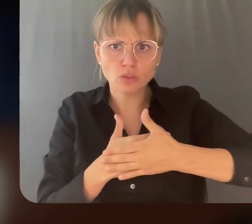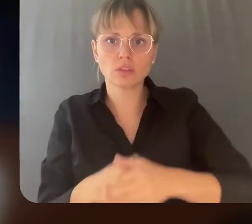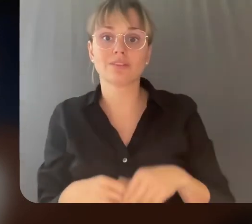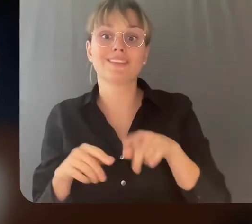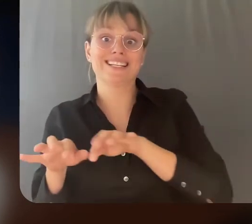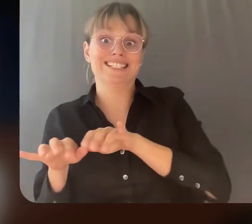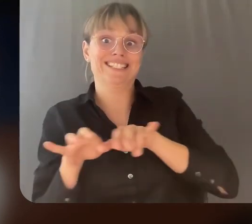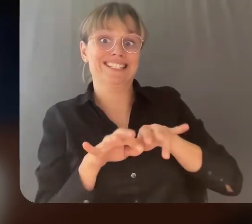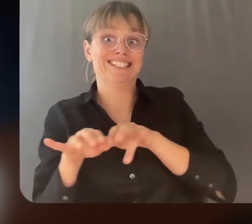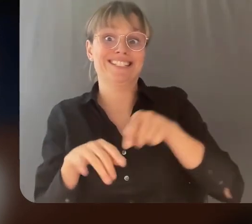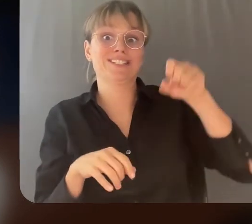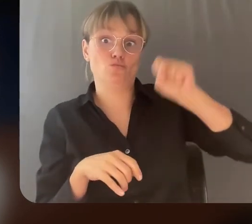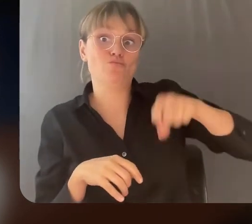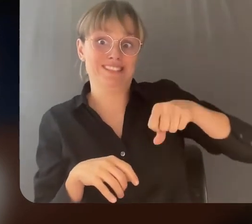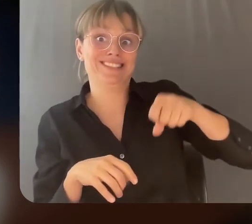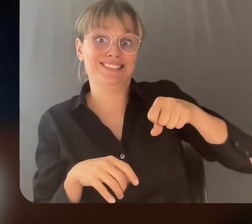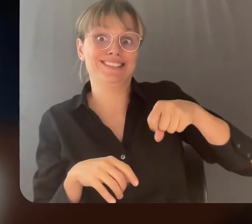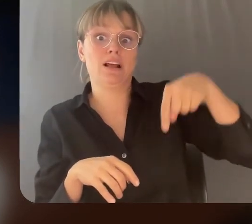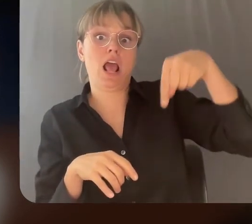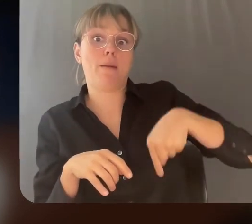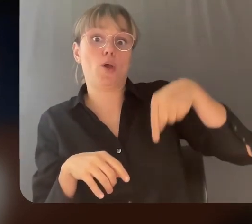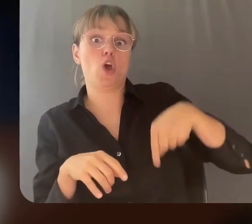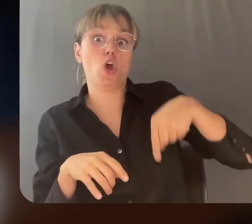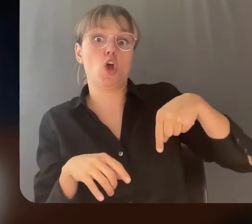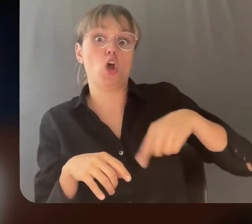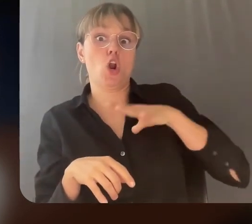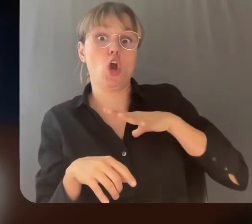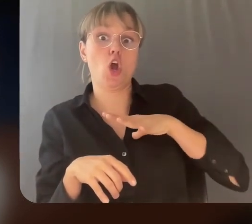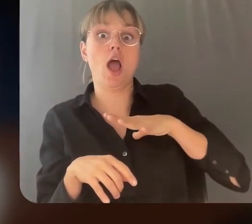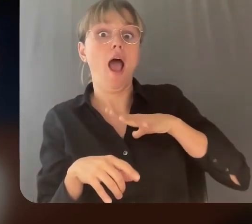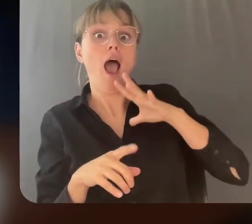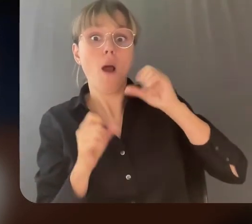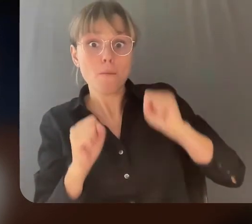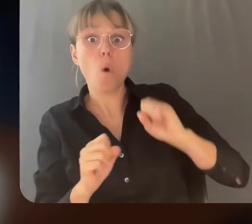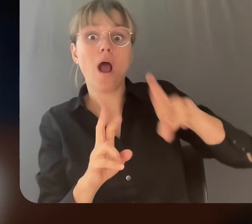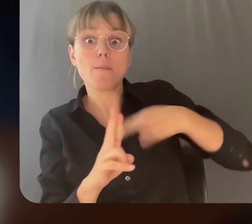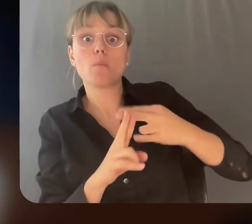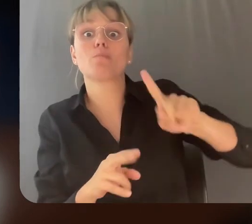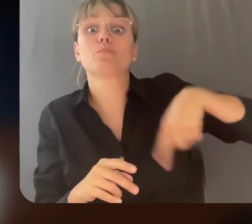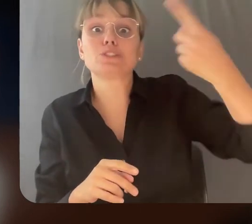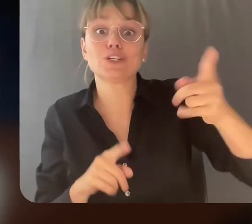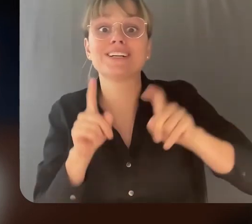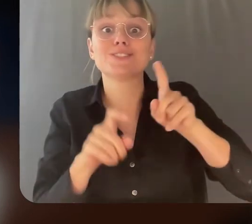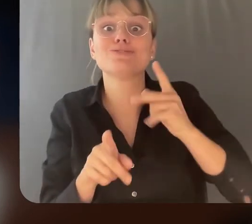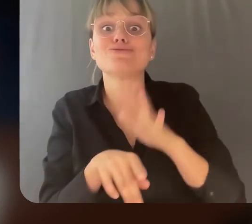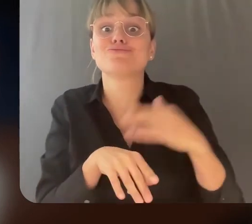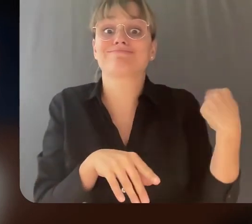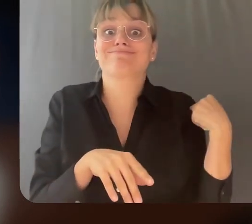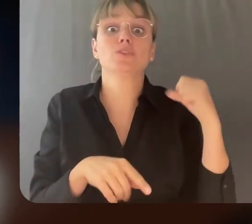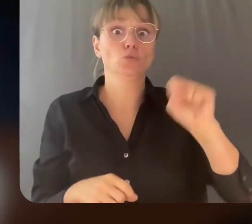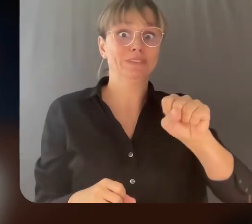Tu finis de taper votre réponse : « -sont en bas. » Tu réponds à la prochaine question. Tu réponds : « Oui ».